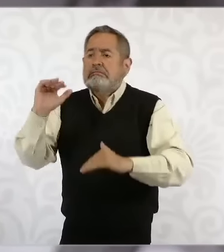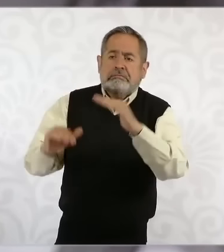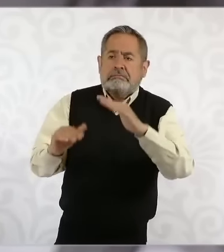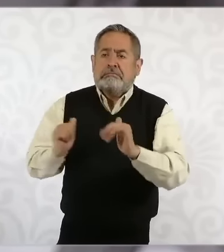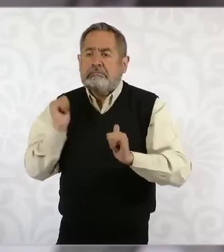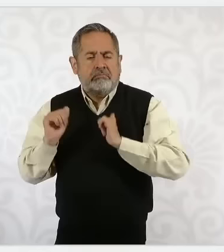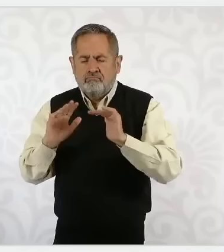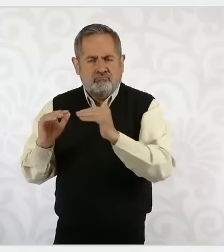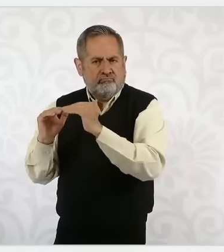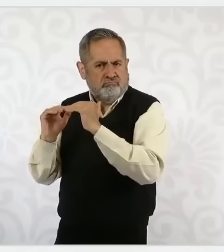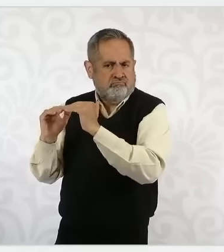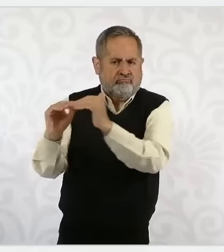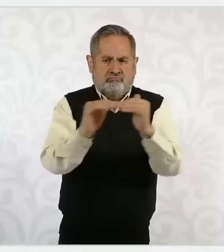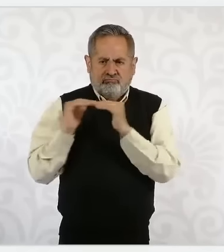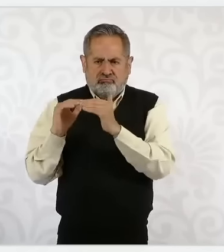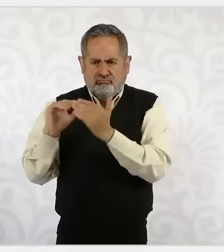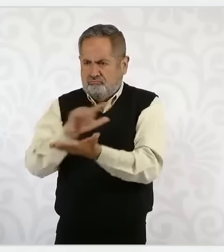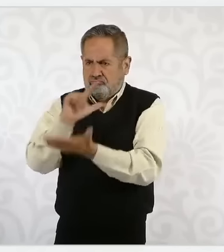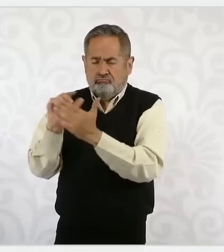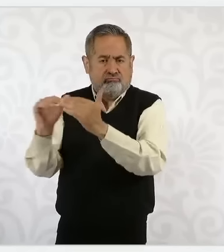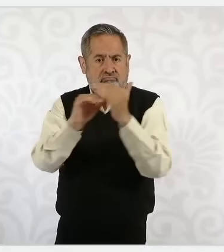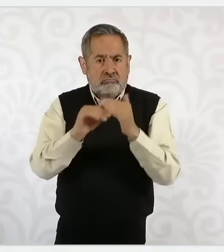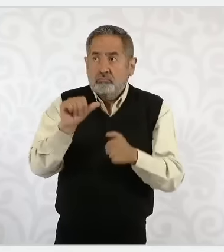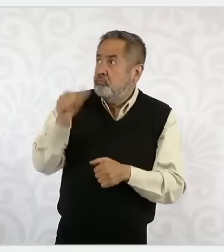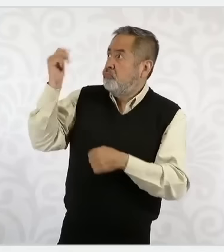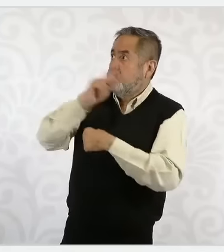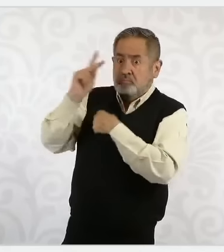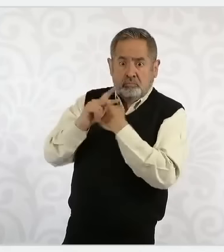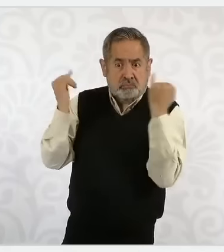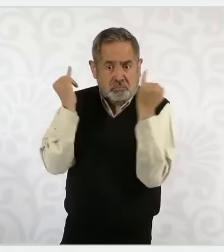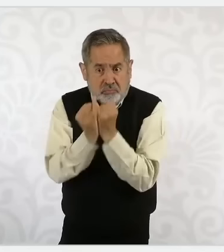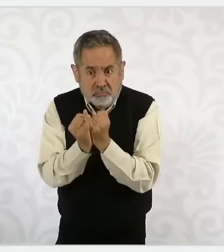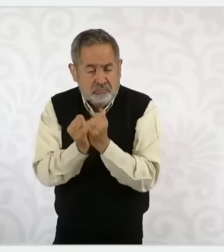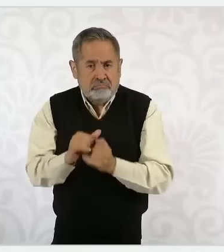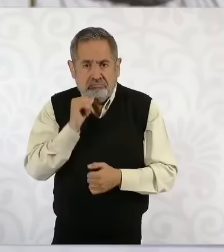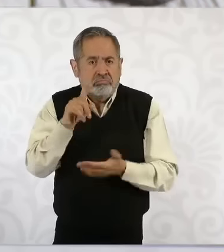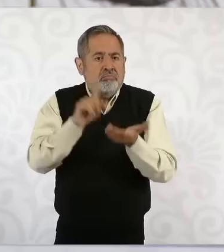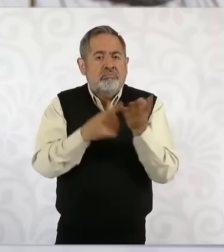No hay ningún país en el mundo que tenga una Constitución como la del 17 en su momento,